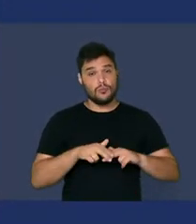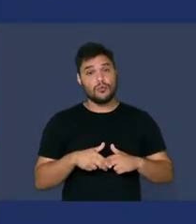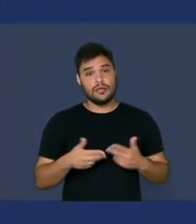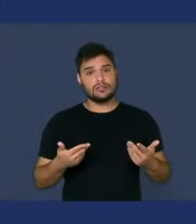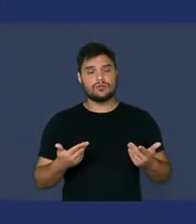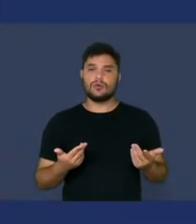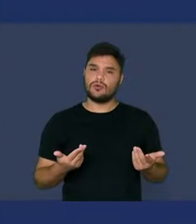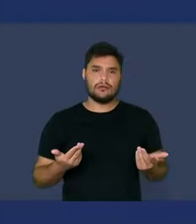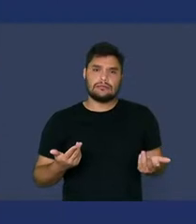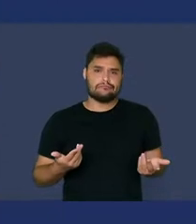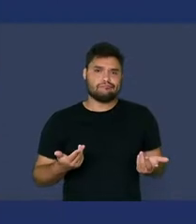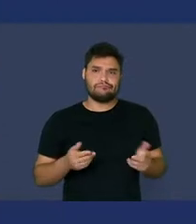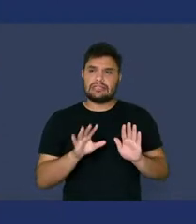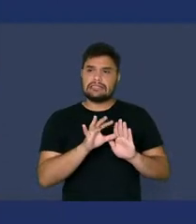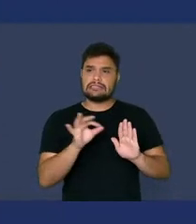SER EMERGENCIAL E POR ISSO